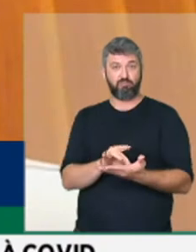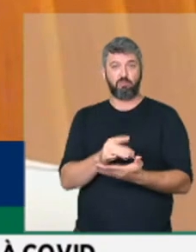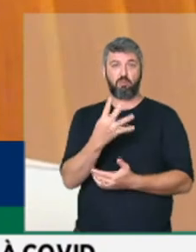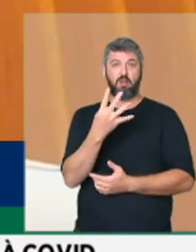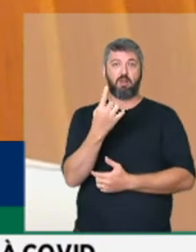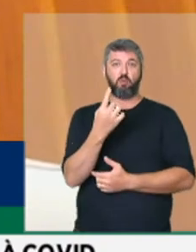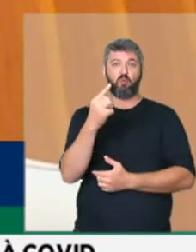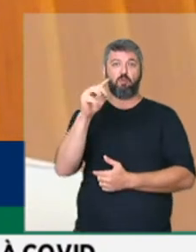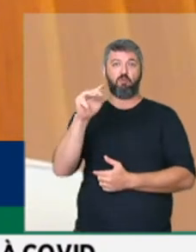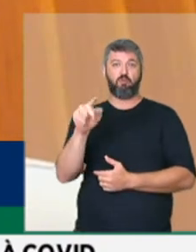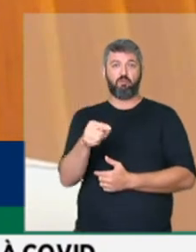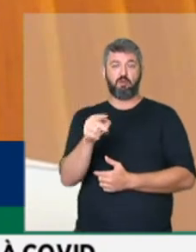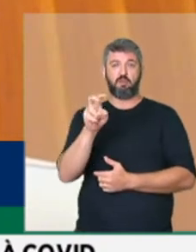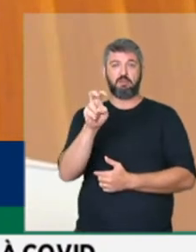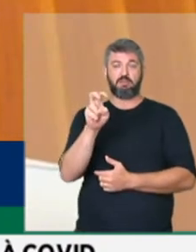DOSES... E 12 MILHÕES, 499 MIL, SEGUNDAS DOSES. MAIS